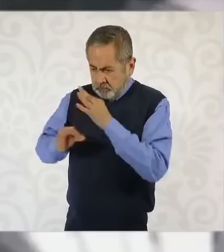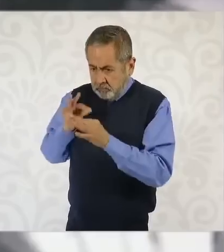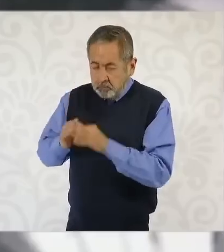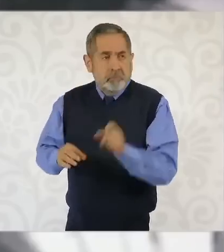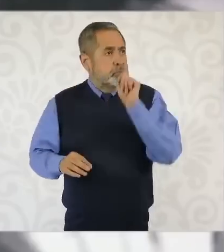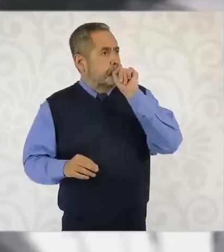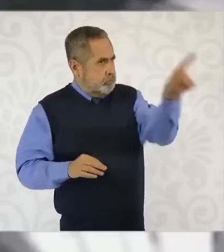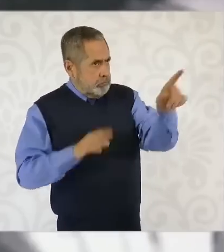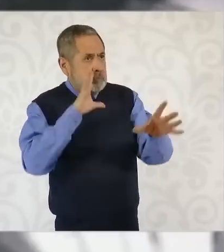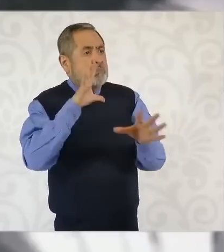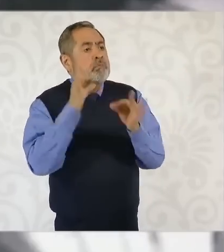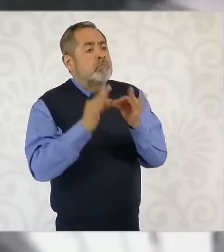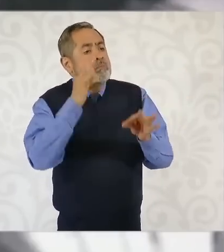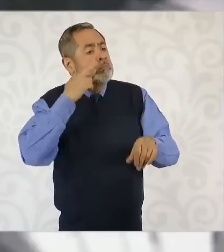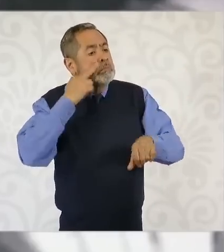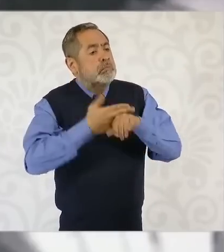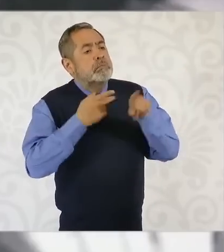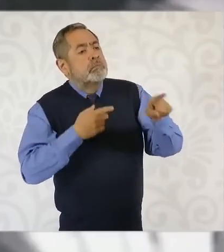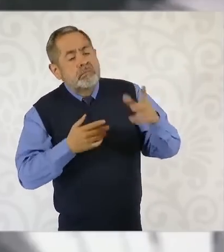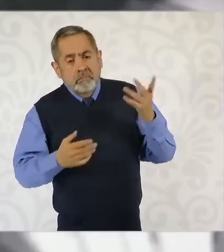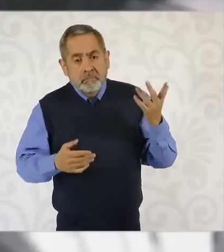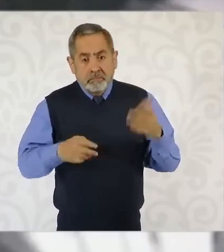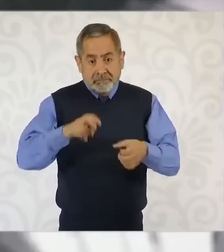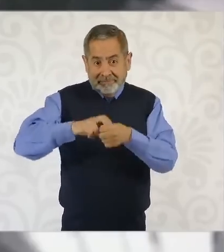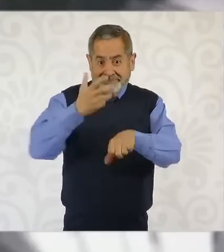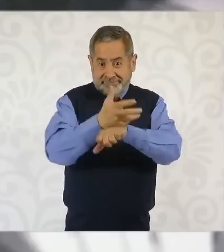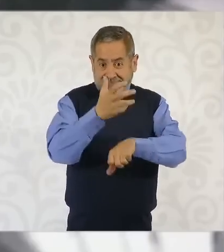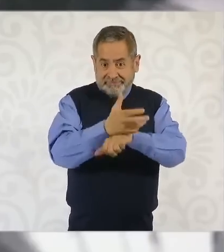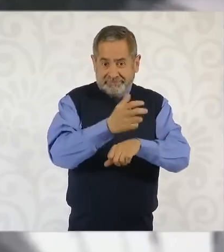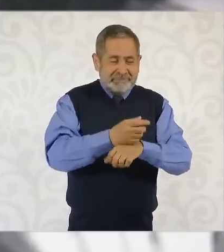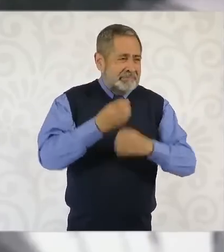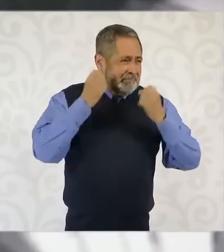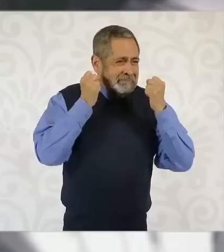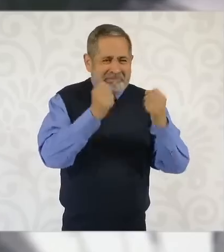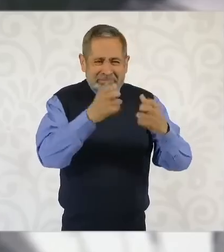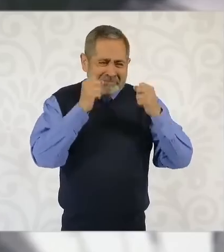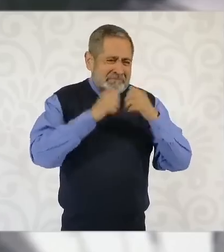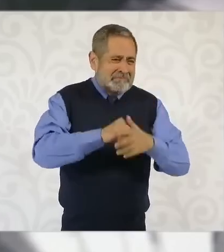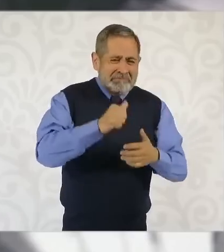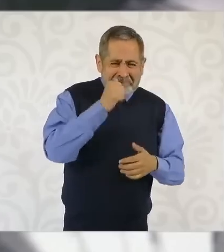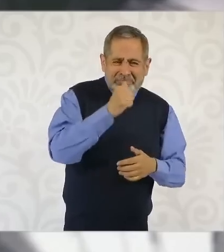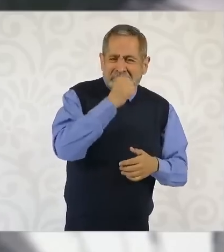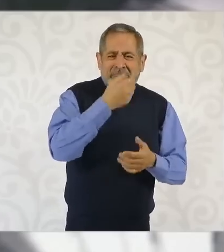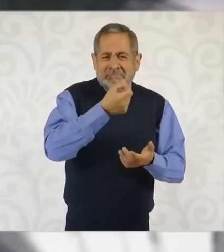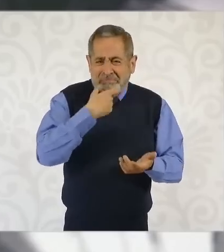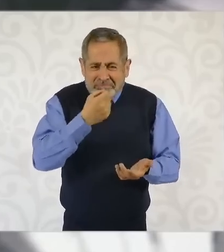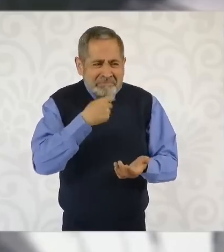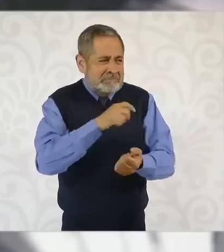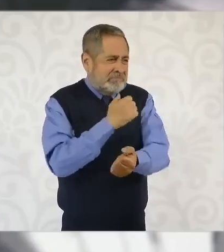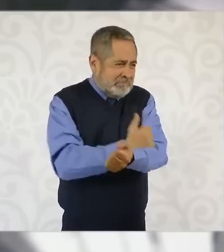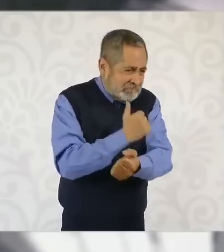Estados Unidos la crisis de consumo de opioides que se ha desatado inició con la aprobación